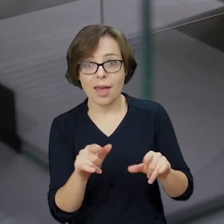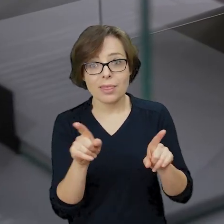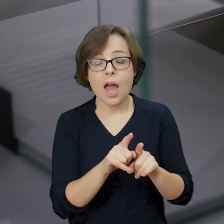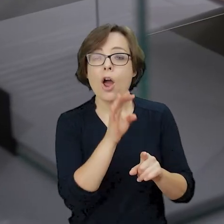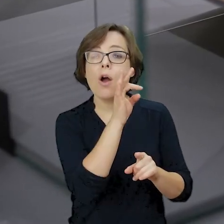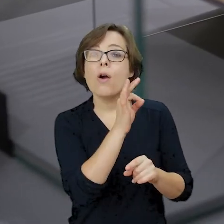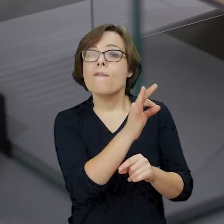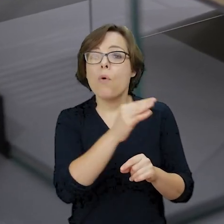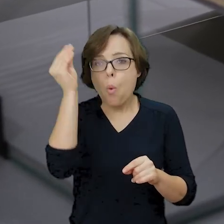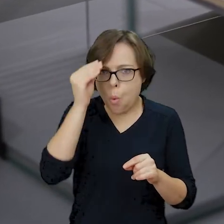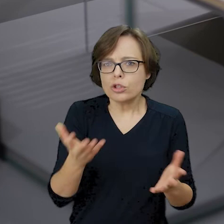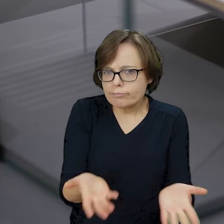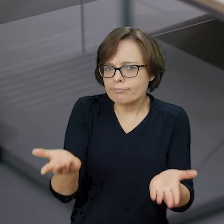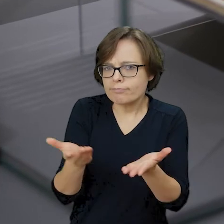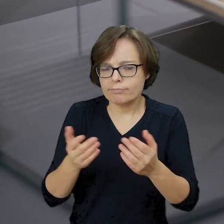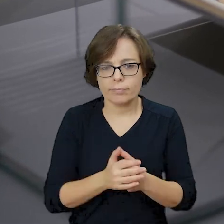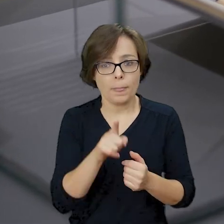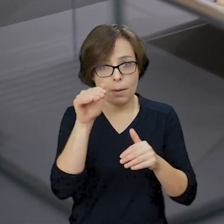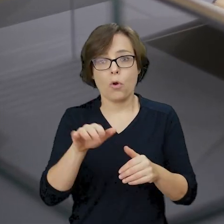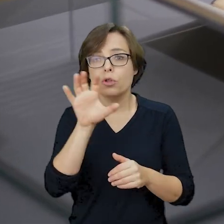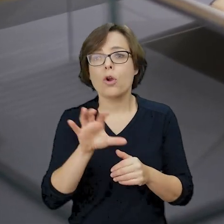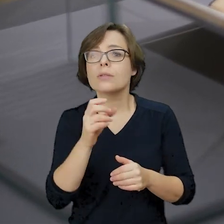Mogą Państwo obejrzeć dwie książki jego autorstwa.